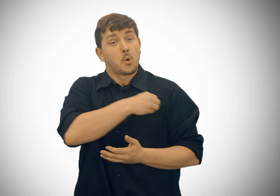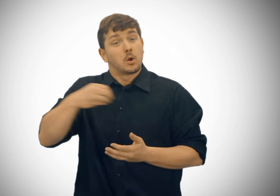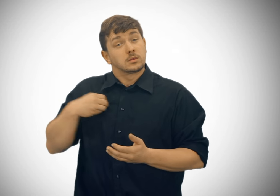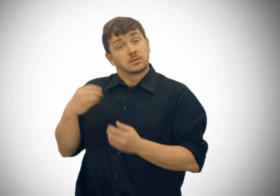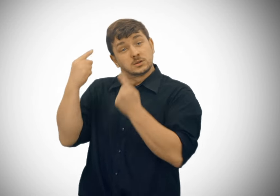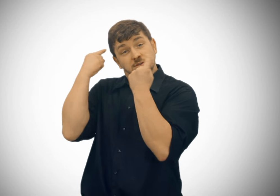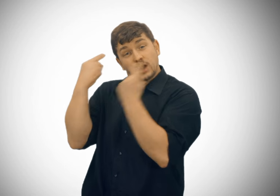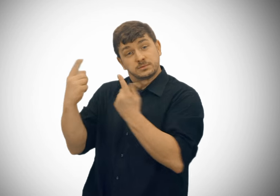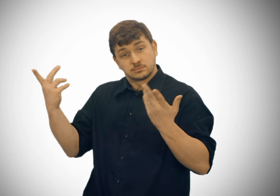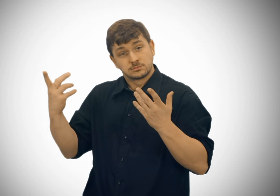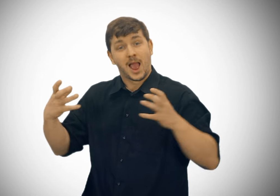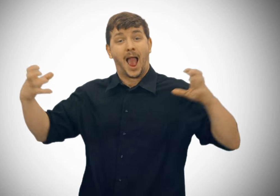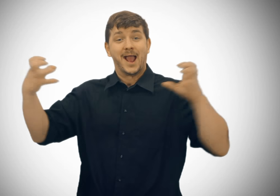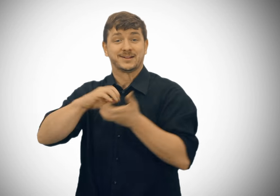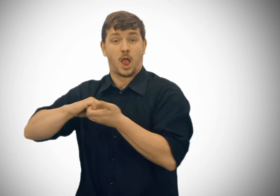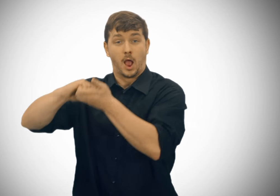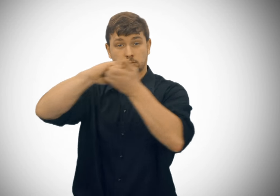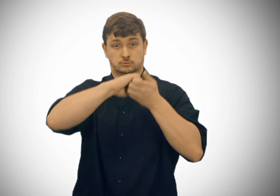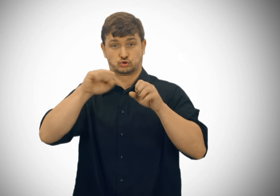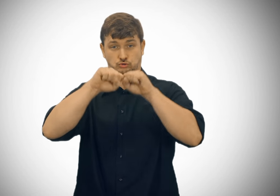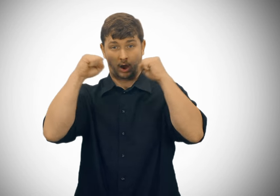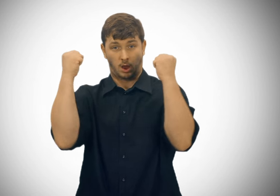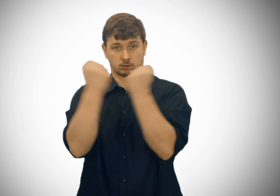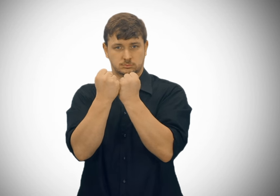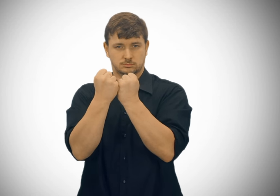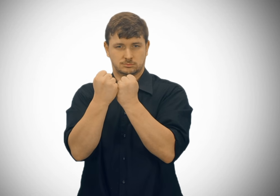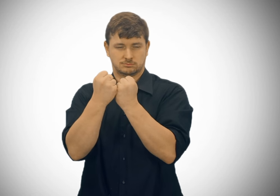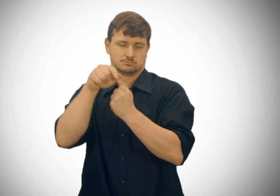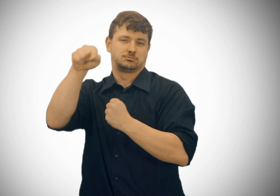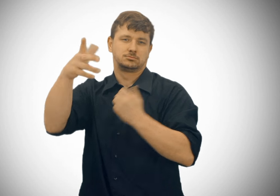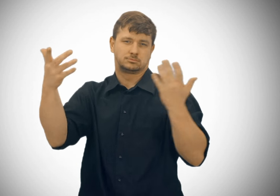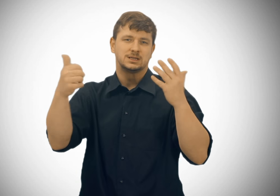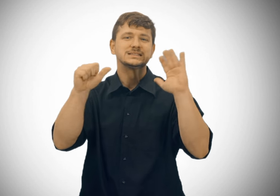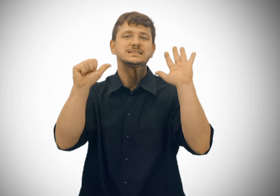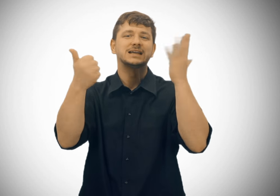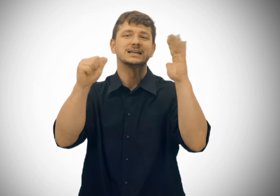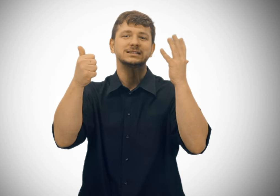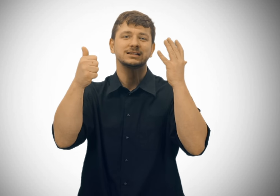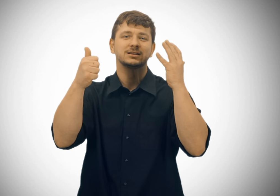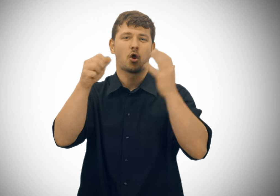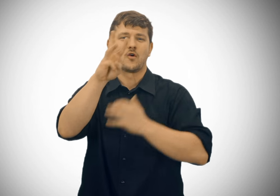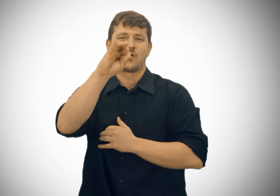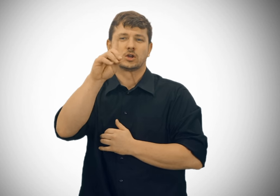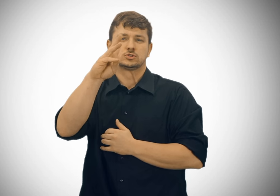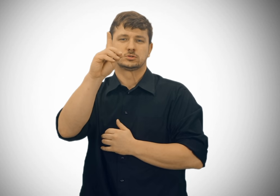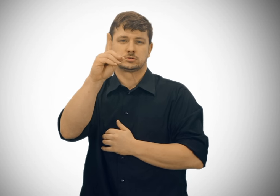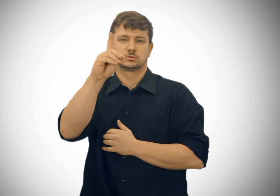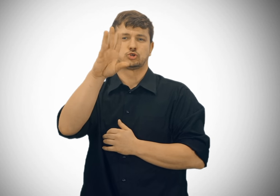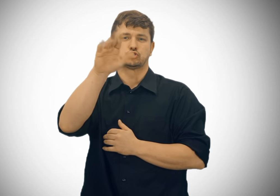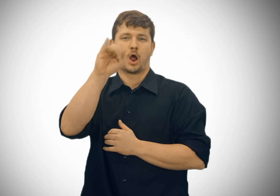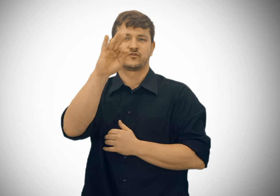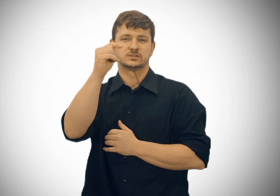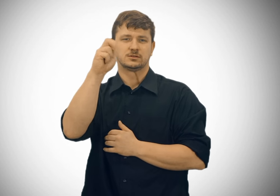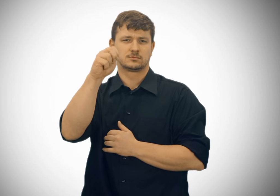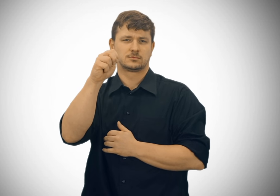Polen ist ein Einheitsstaat, der aus 16 Woiwodschaften besteht.